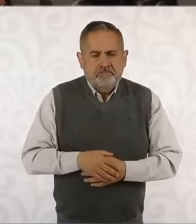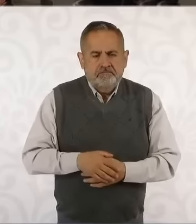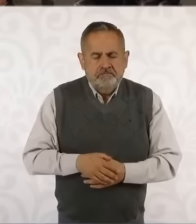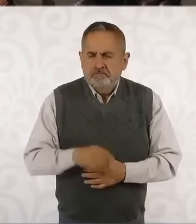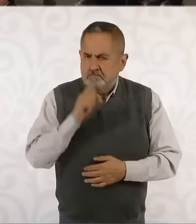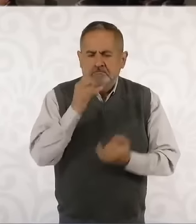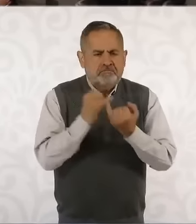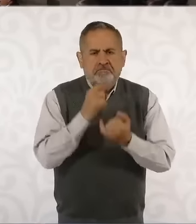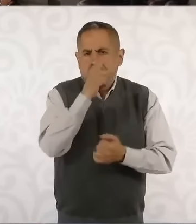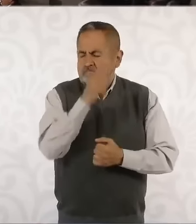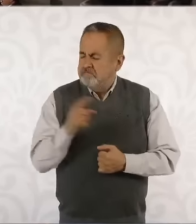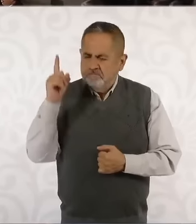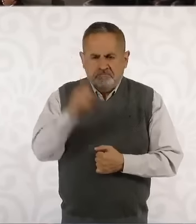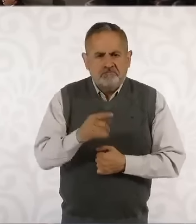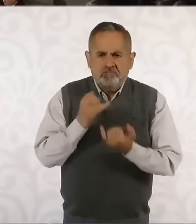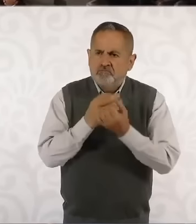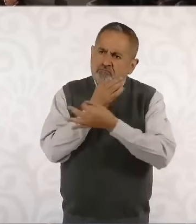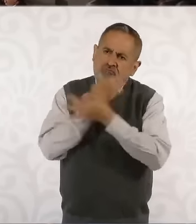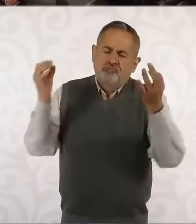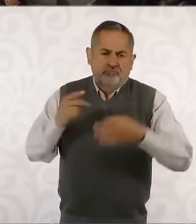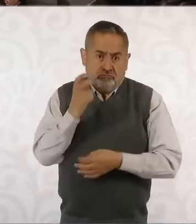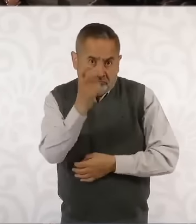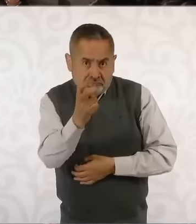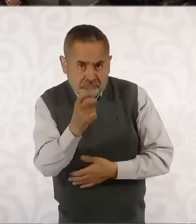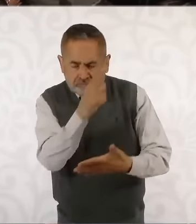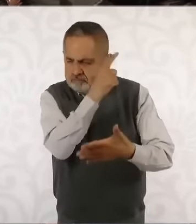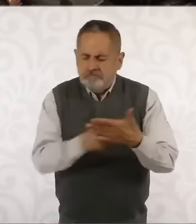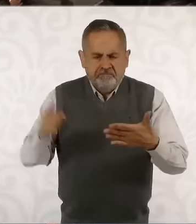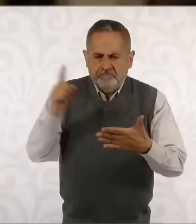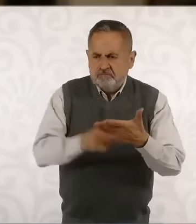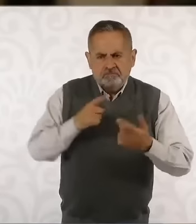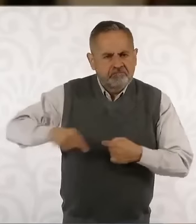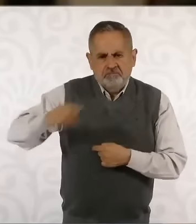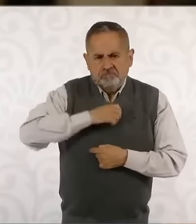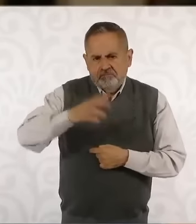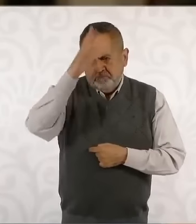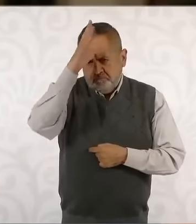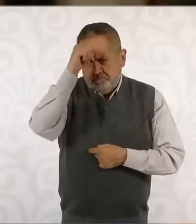desde nuestra posición de medio de comunicación y ciudadanos en en libertad, en el marco de nuestras